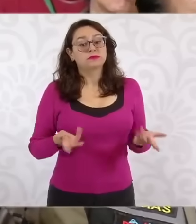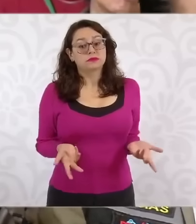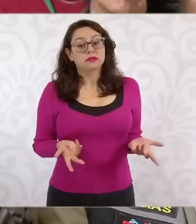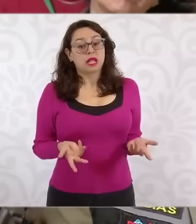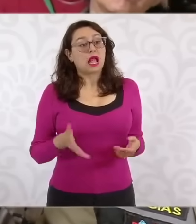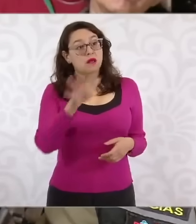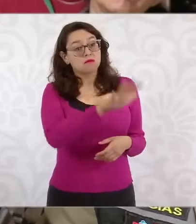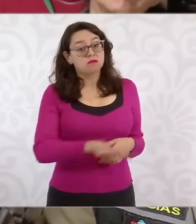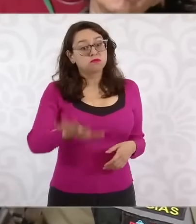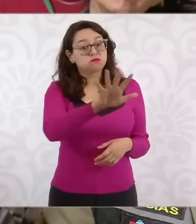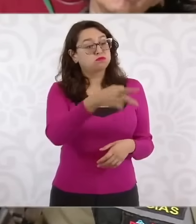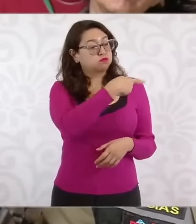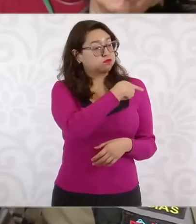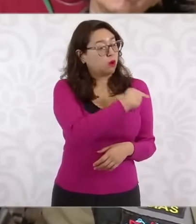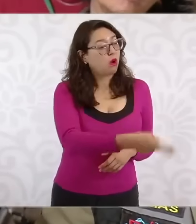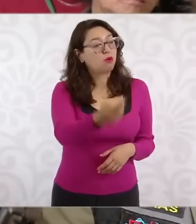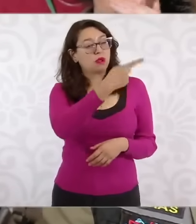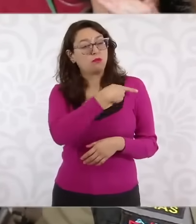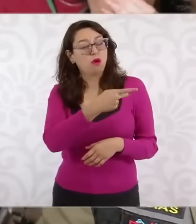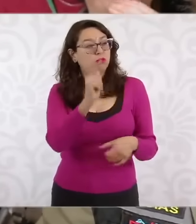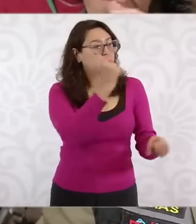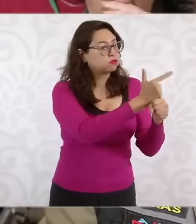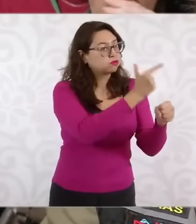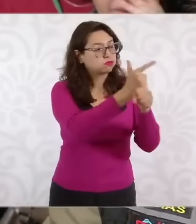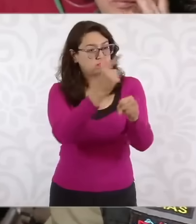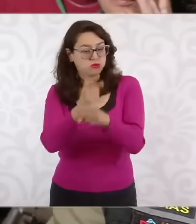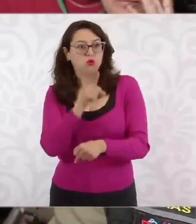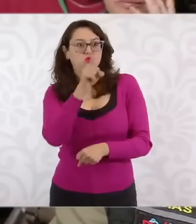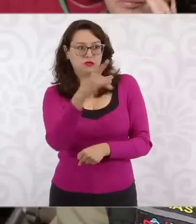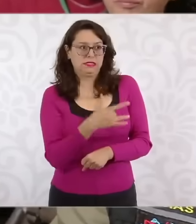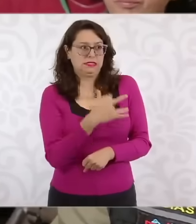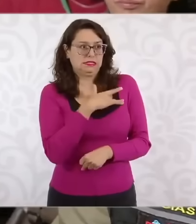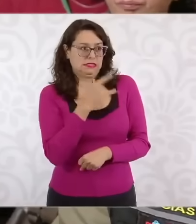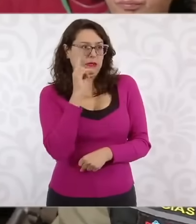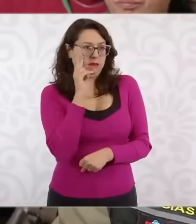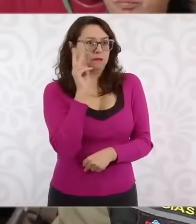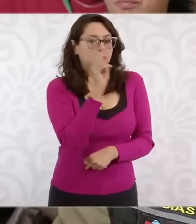se vive ahí en los jornaleros agrícolas, también en la costa de Hermosillo, a ver cuándo va por